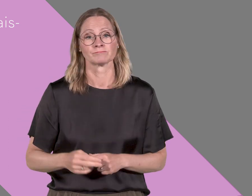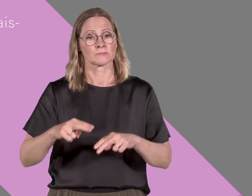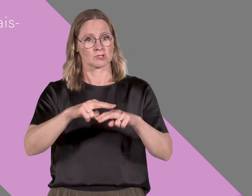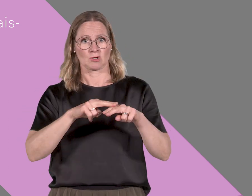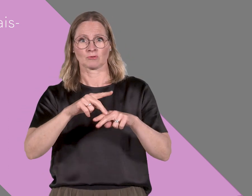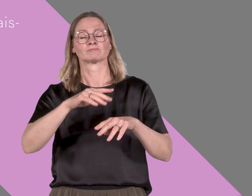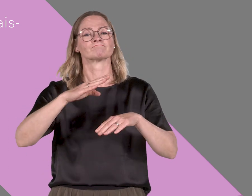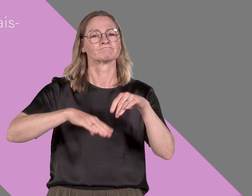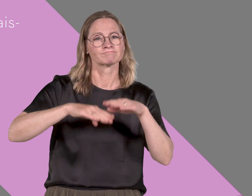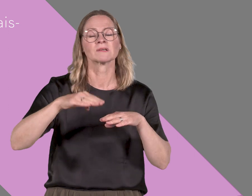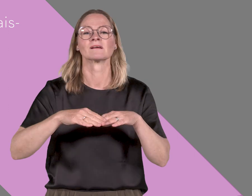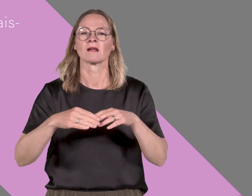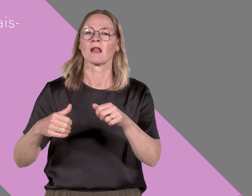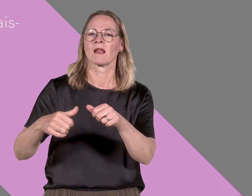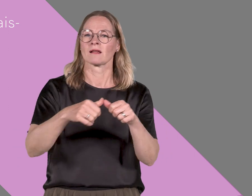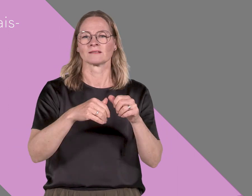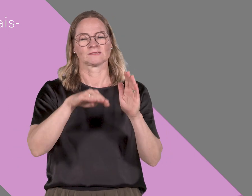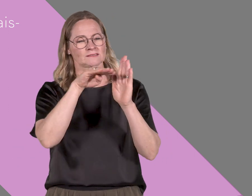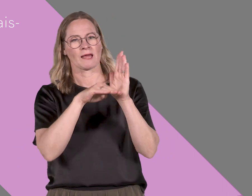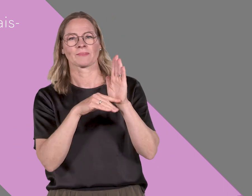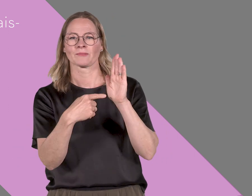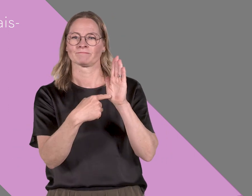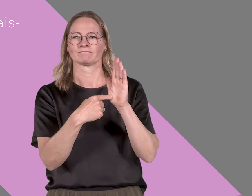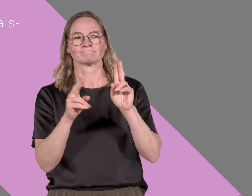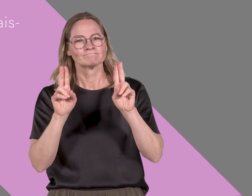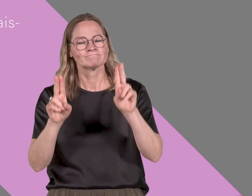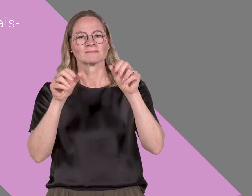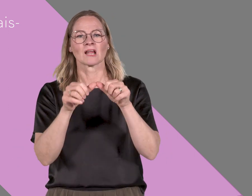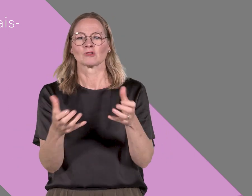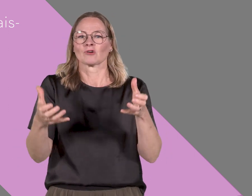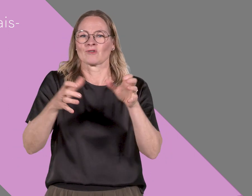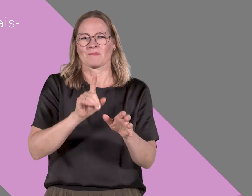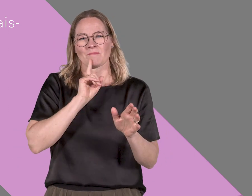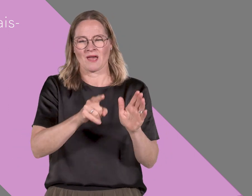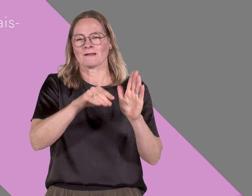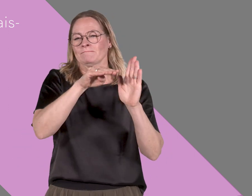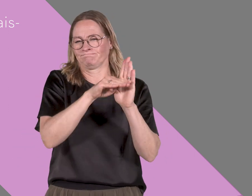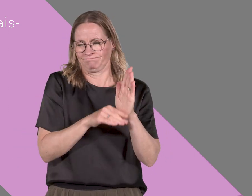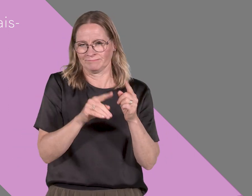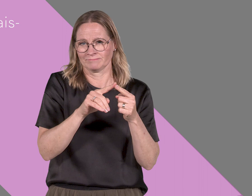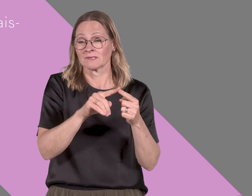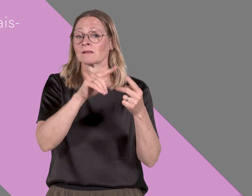Kokouksessa käsitellään liiton sääntöjen varsinaiselle liittokokoukselle määräämät -